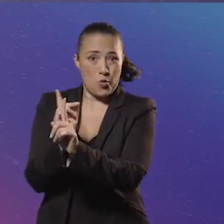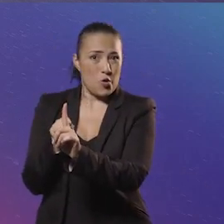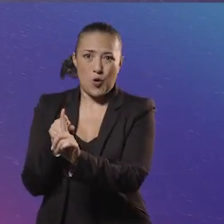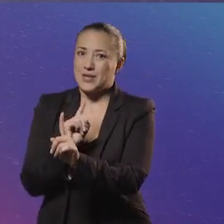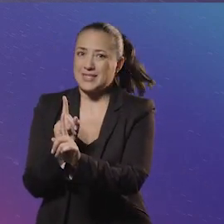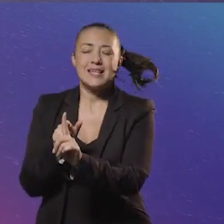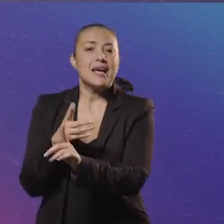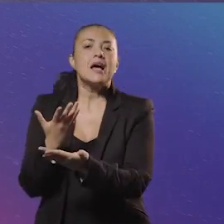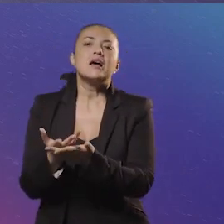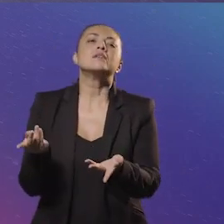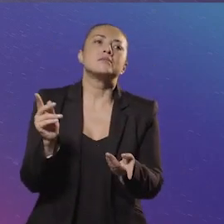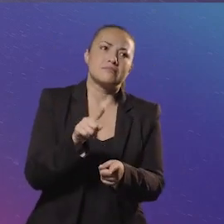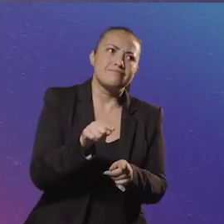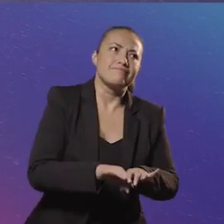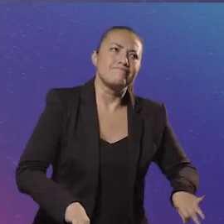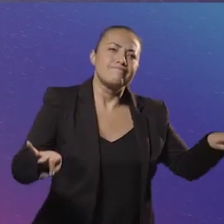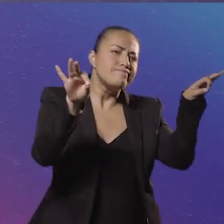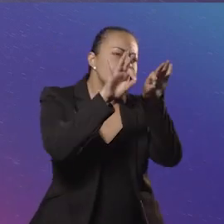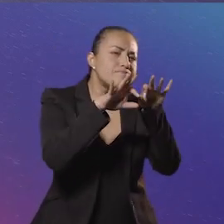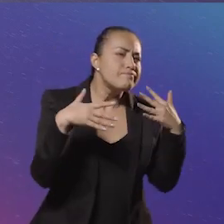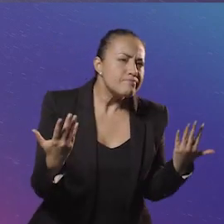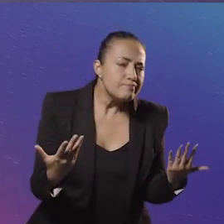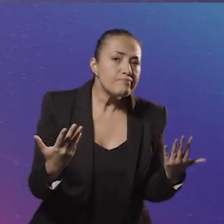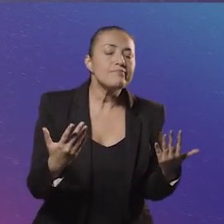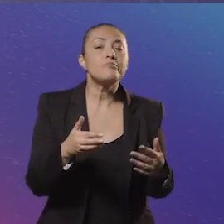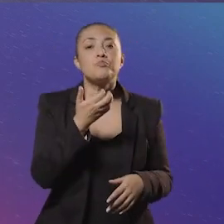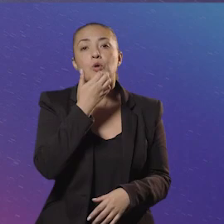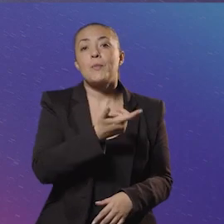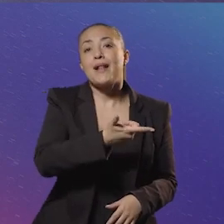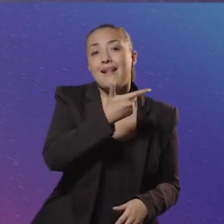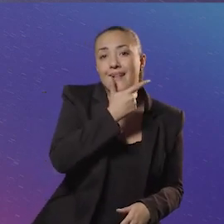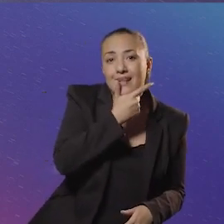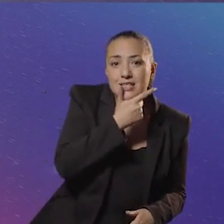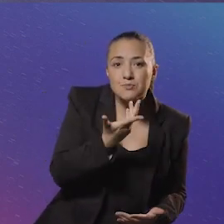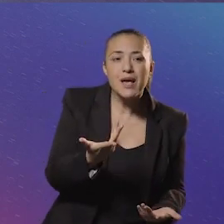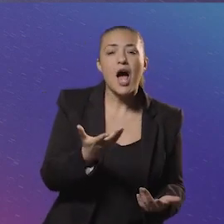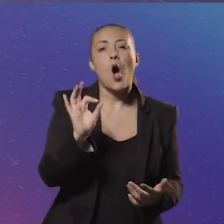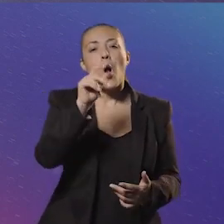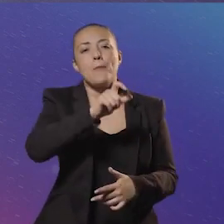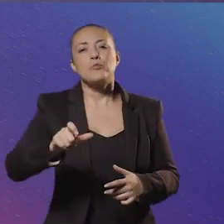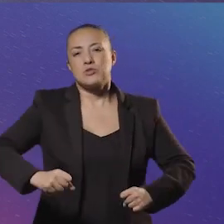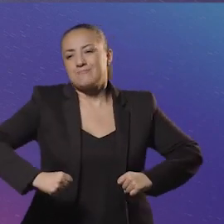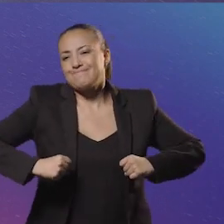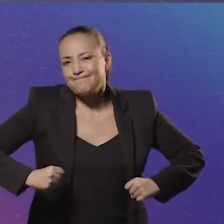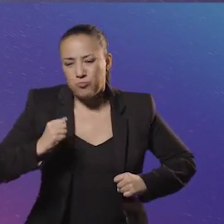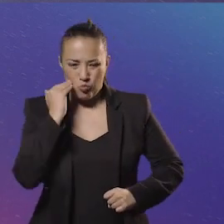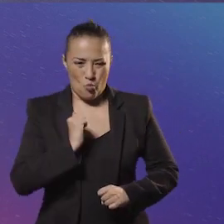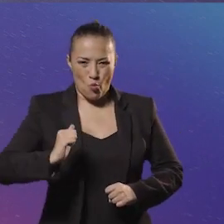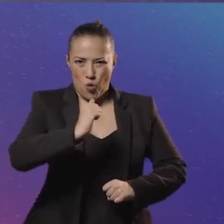Y hay una cosa importante y es que tanto las lesbianas como las personas gordas o las mujeres gordas